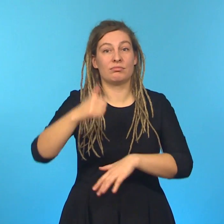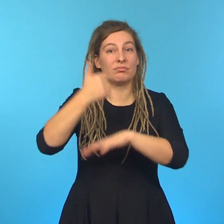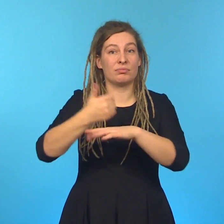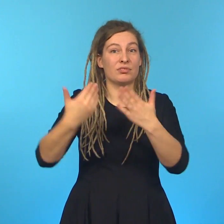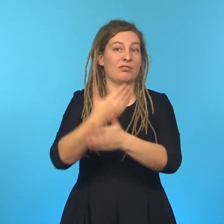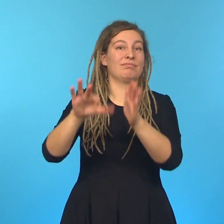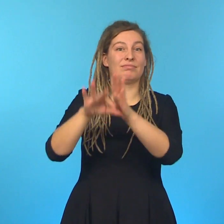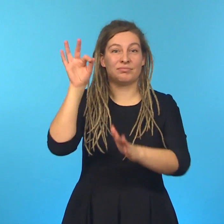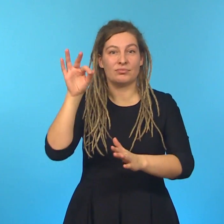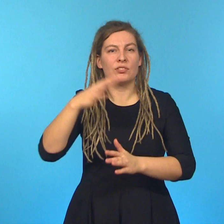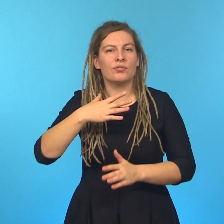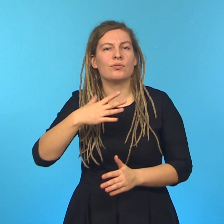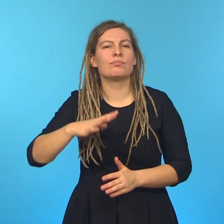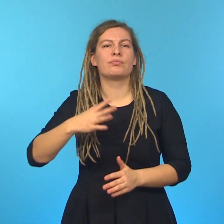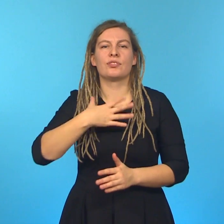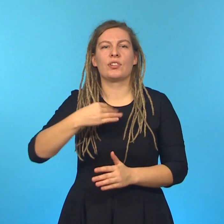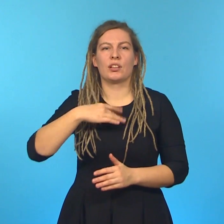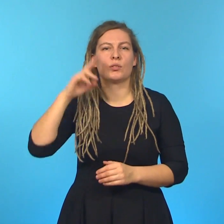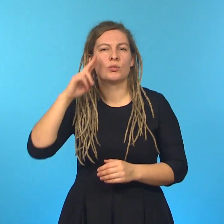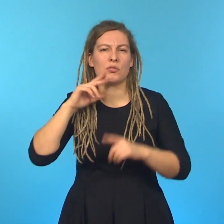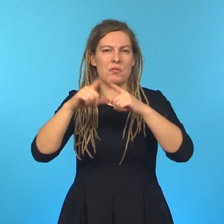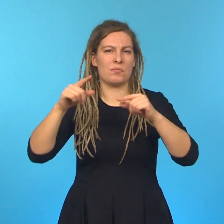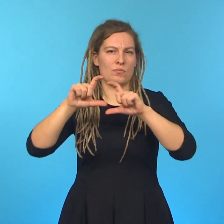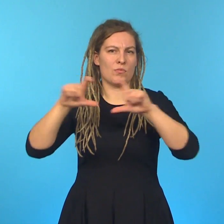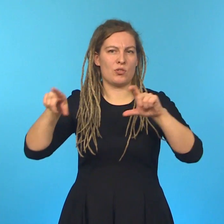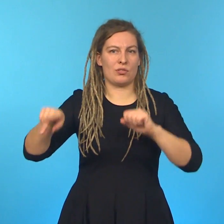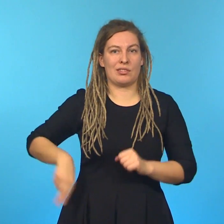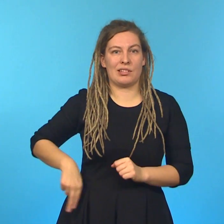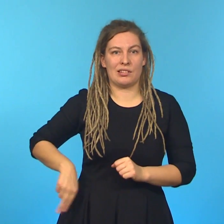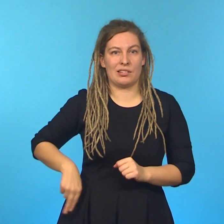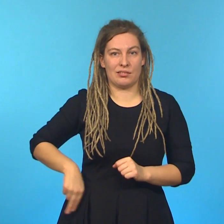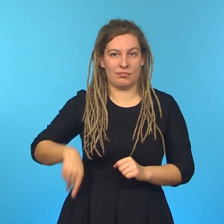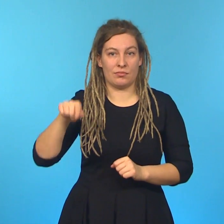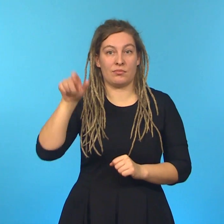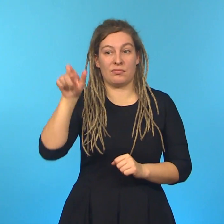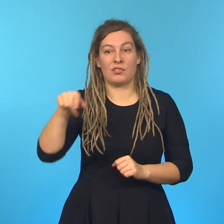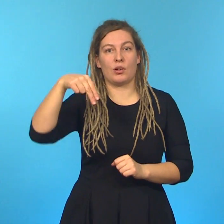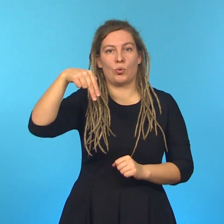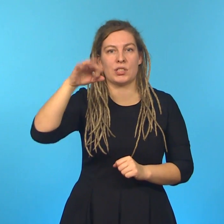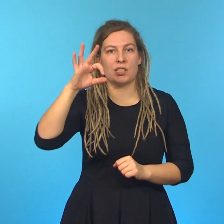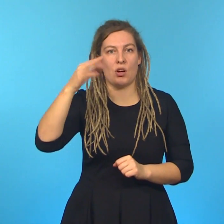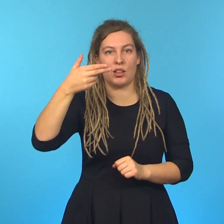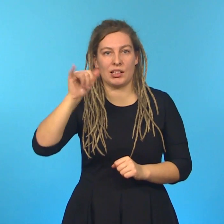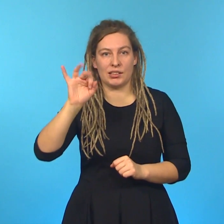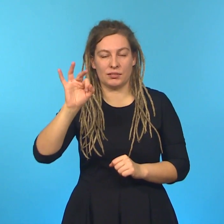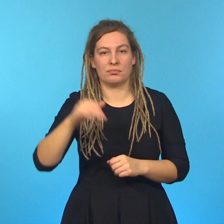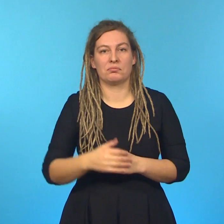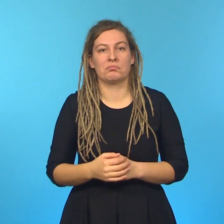ir jos pirmininku išrinko Vilniaus kurčiųjų amatų mokyklos direktorių A. Usonį.